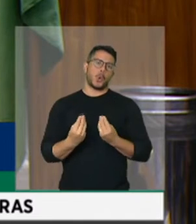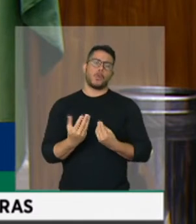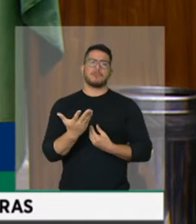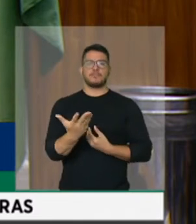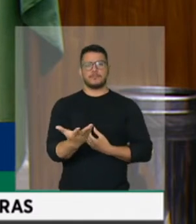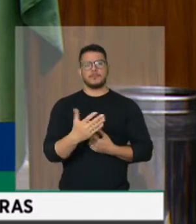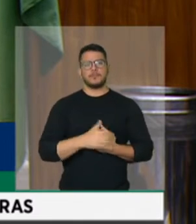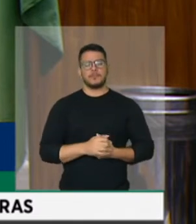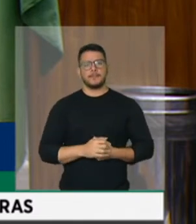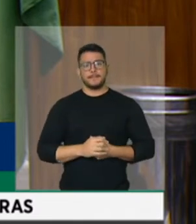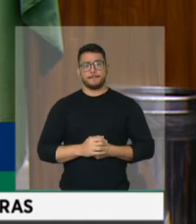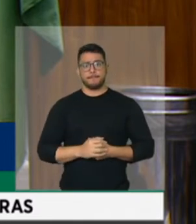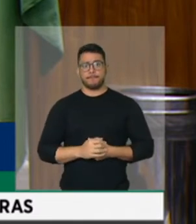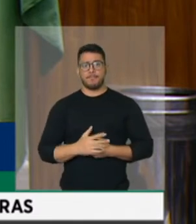GOVERNADOR ITAMAR FRANCO COM TODO O POVO DE MINAS GERAIS